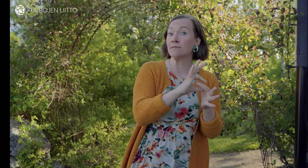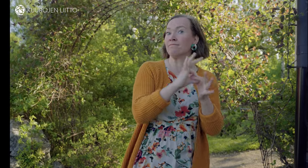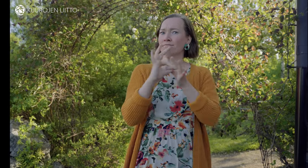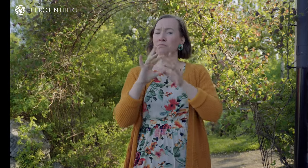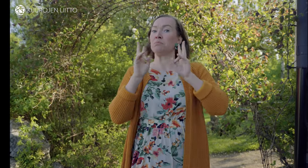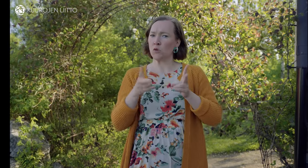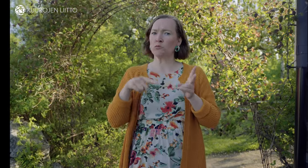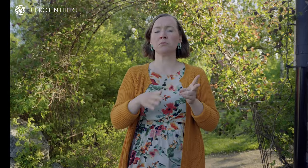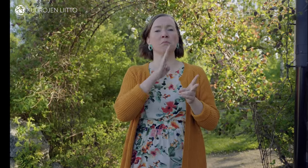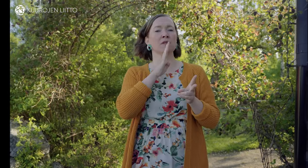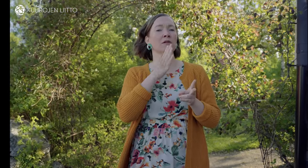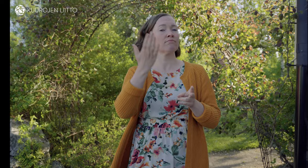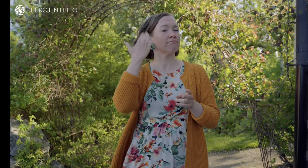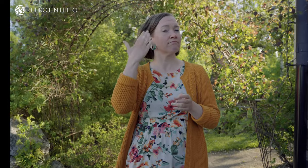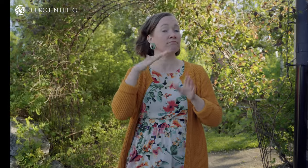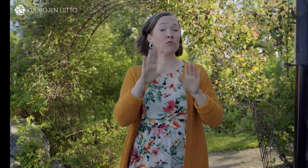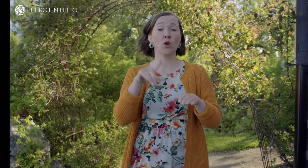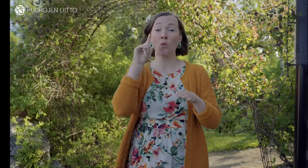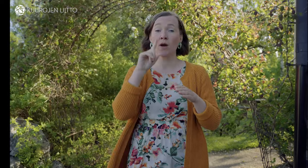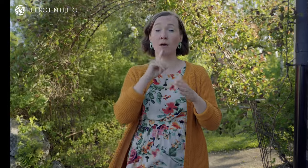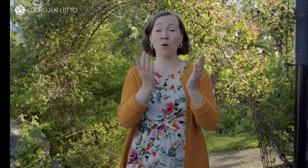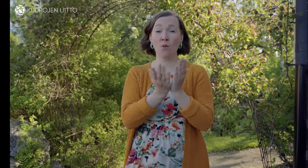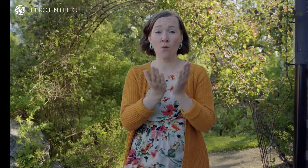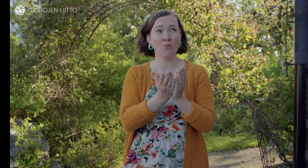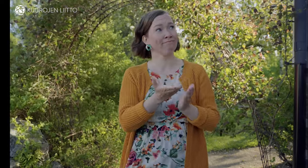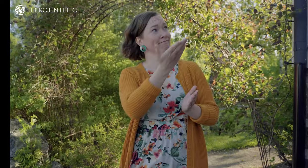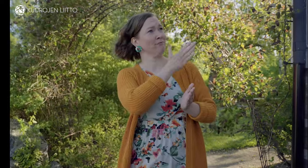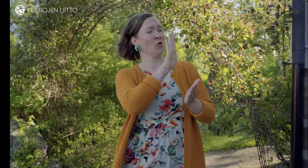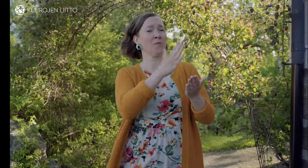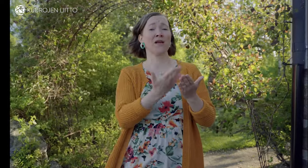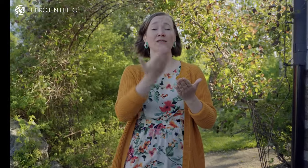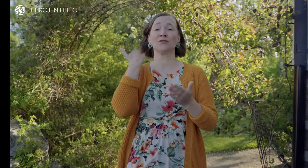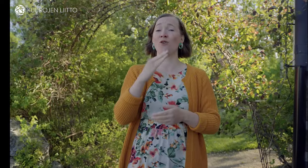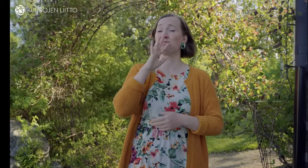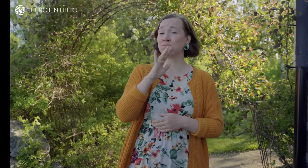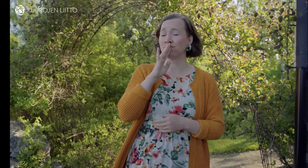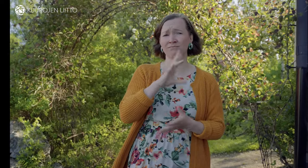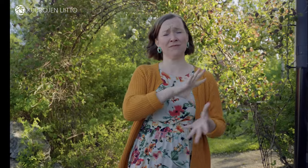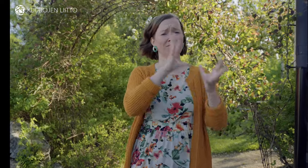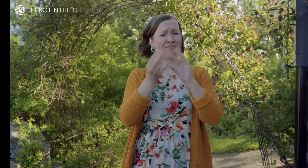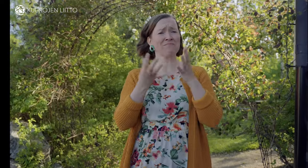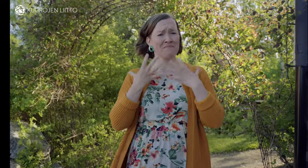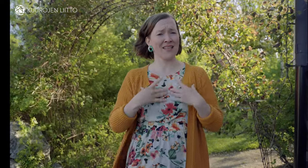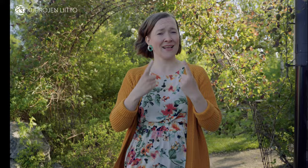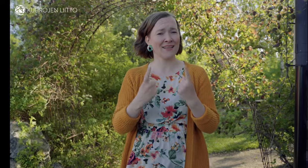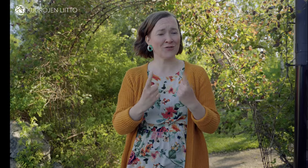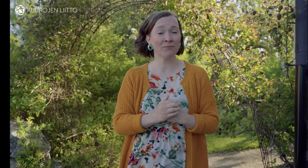ja Pietarsaaren vanhaa kuurojen koulua. Muistelot ovat olleet varsin mielenkiintoisia.